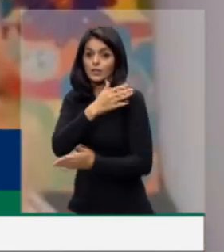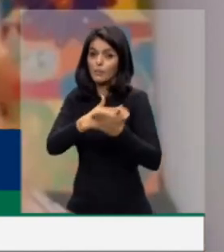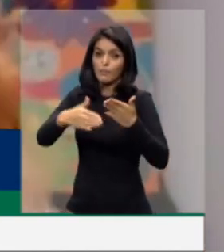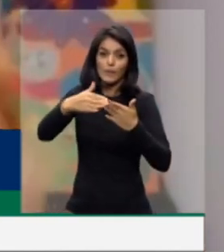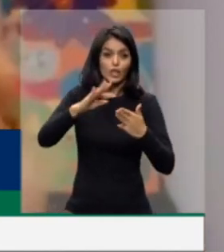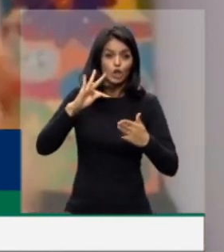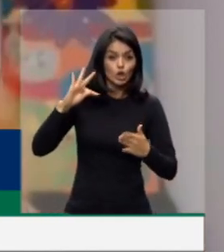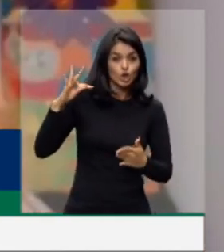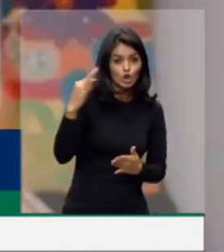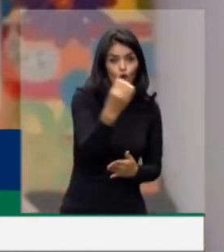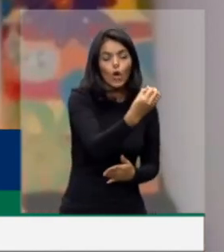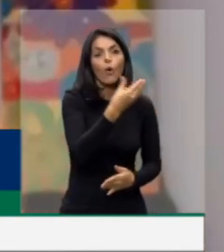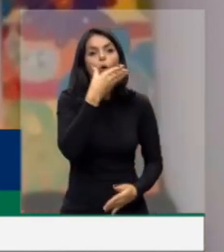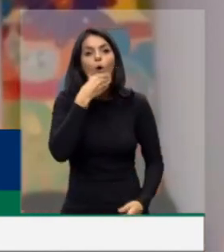O, QUE VAI VACINAR TODOS OS BRASILEIROS, E NÓS PRECISAMOS